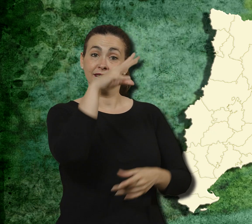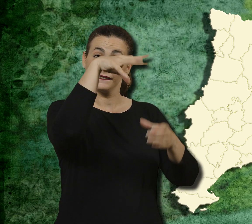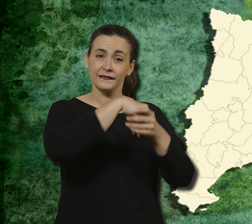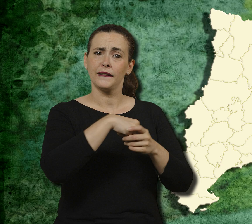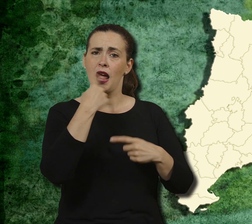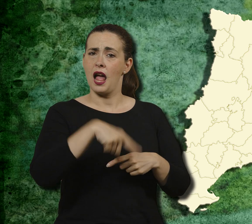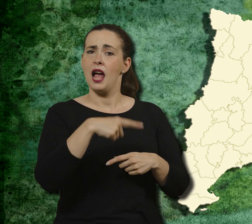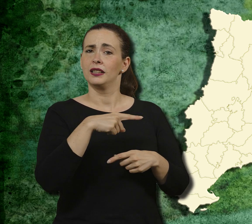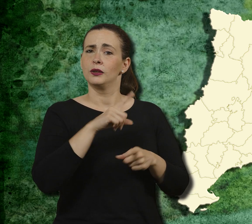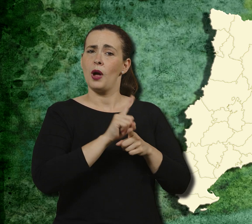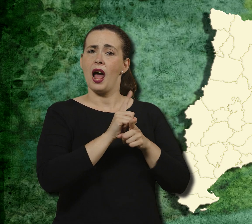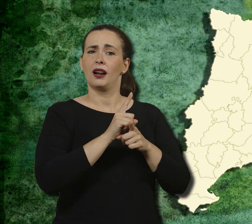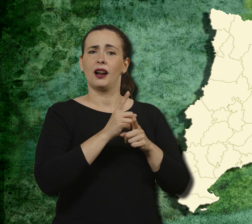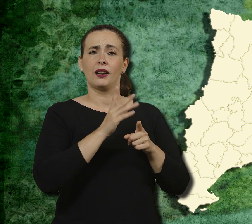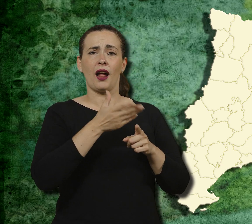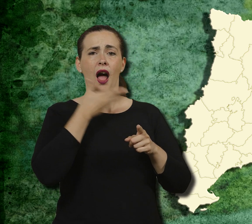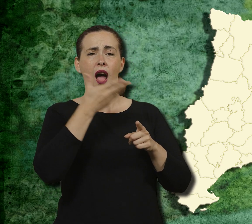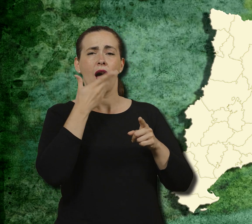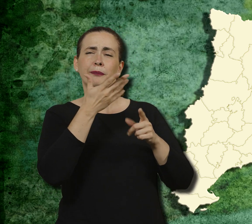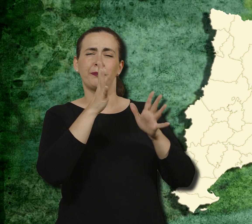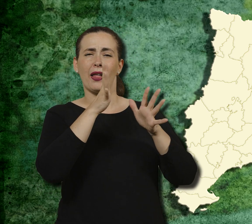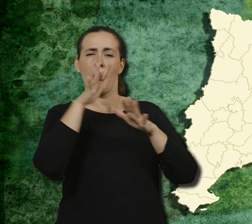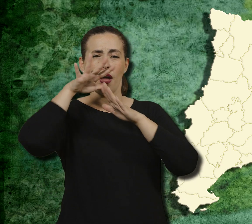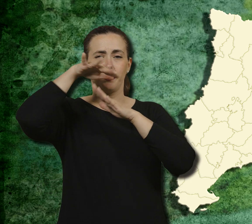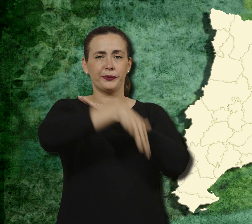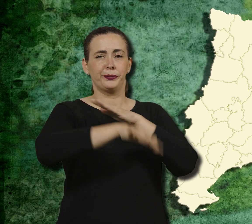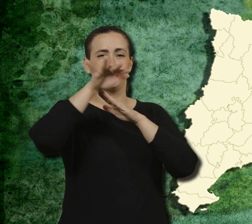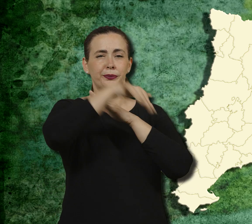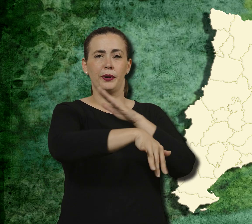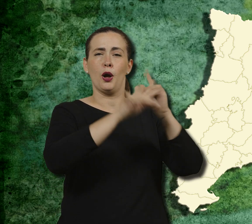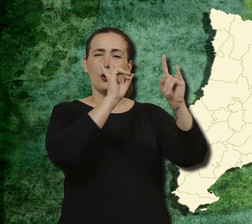També és interessant el vessant interior del terme, amb els seus boscos i les seves muntanyes,